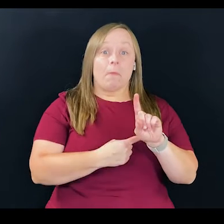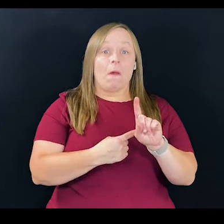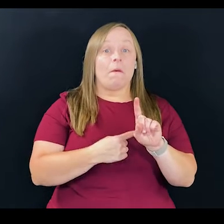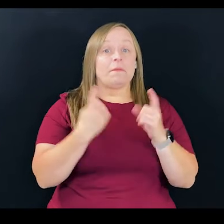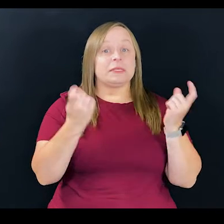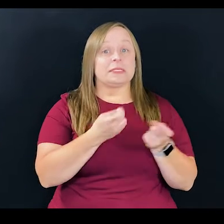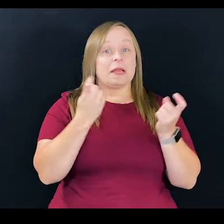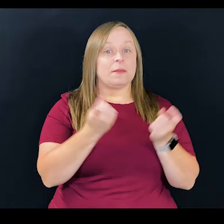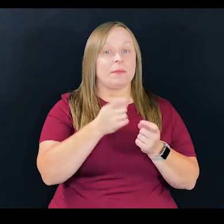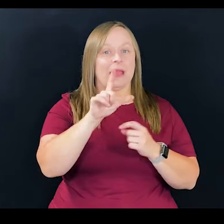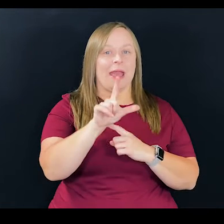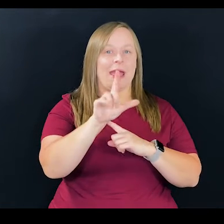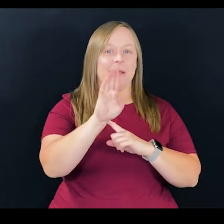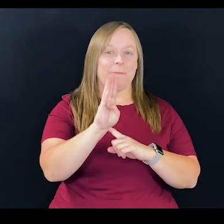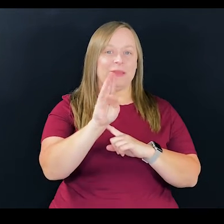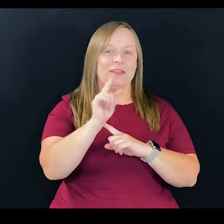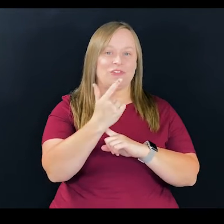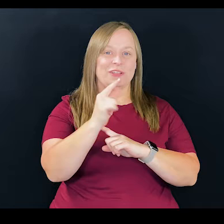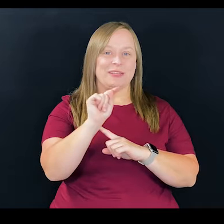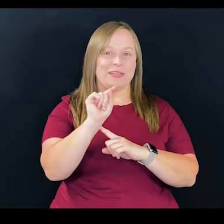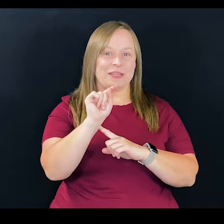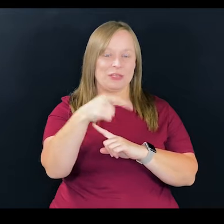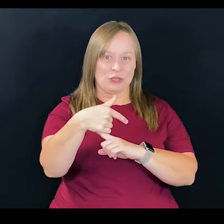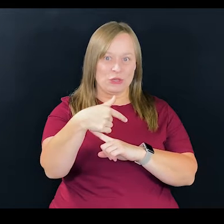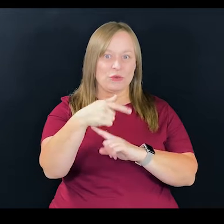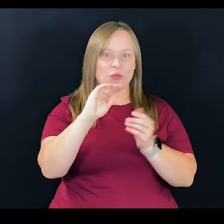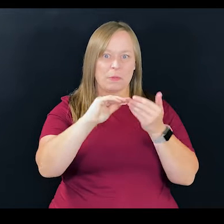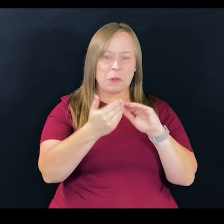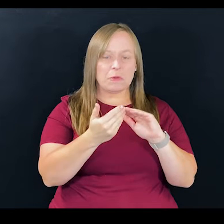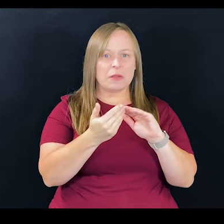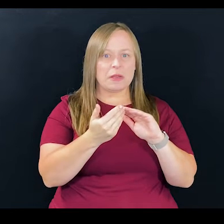Este mes celebramos, pues, la comunidad LGBT,